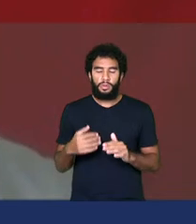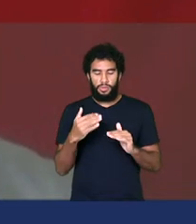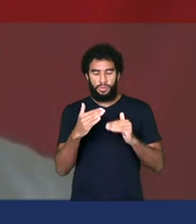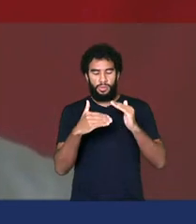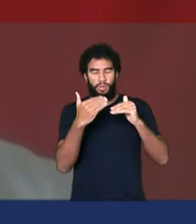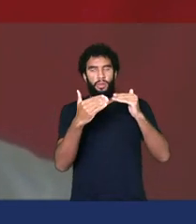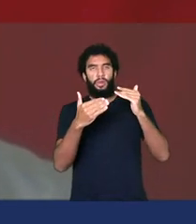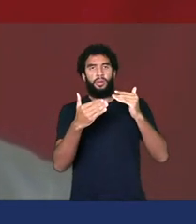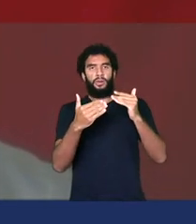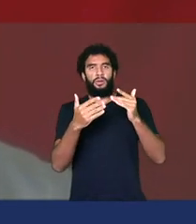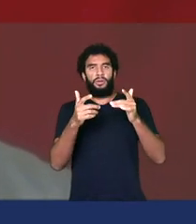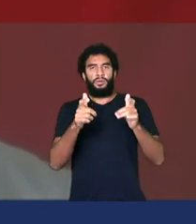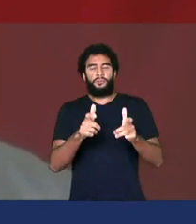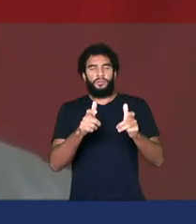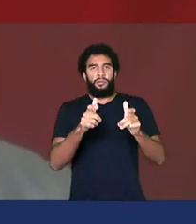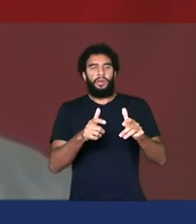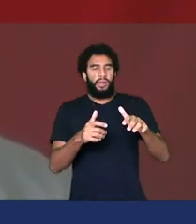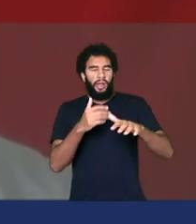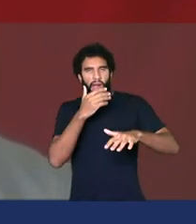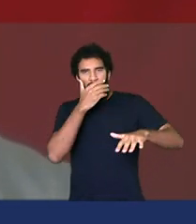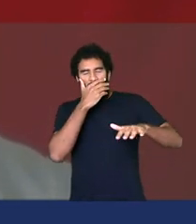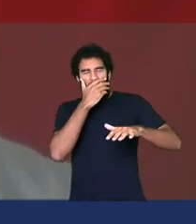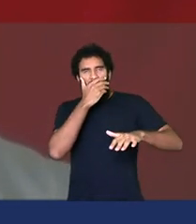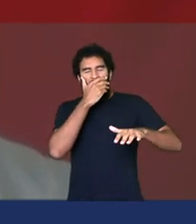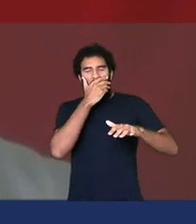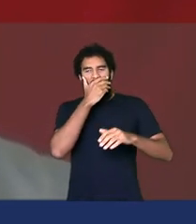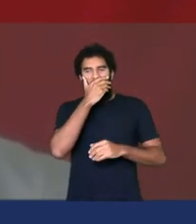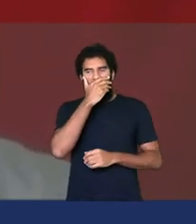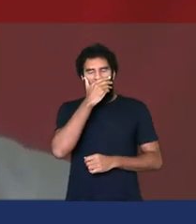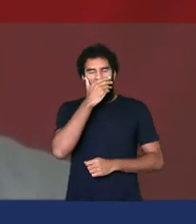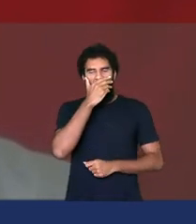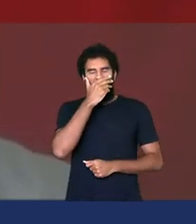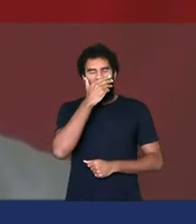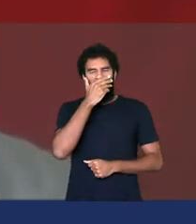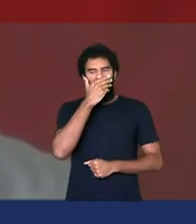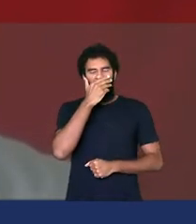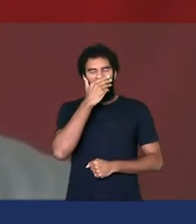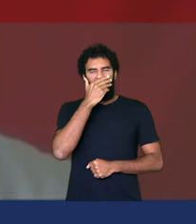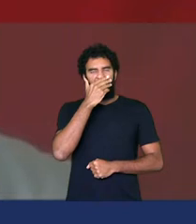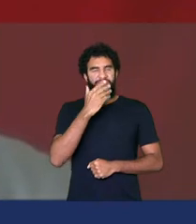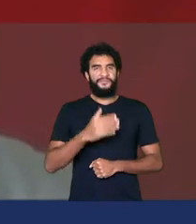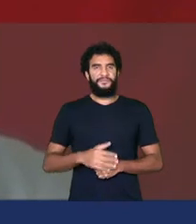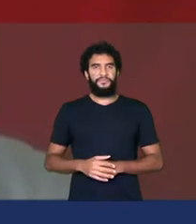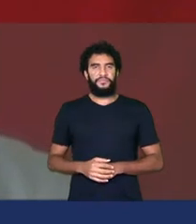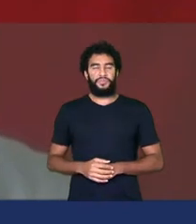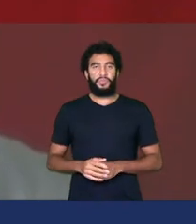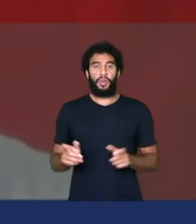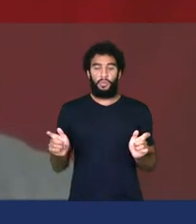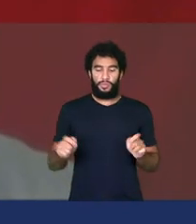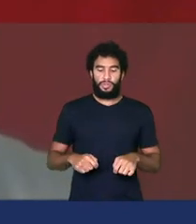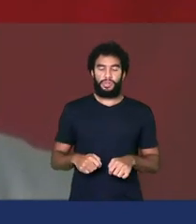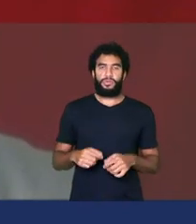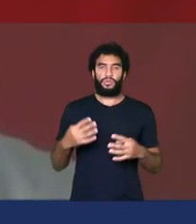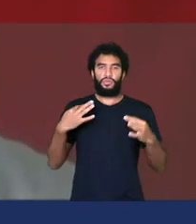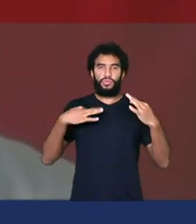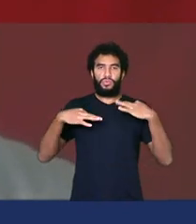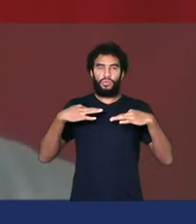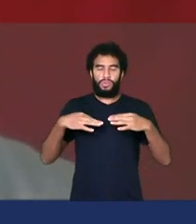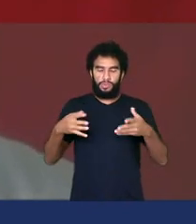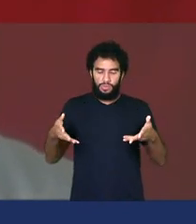É QUE ELES POSSAM LEVAR O DESENVOLVIMENTO ONDE EXISTE REGIÕES... QUE POSSA ESTIMULAR O TURISMO, ONDE TER REGIÕES QUE TEM VOCAÇÃO